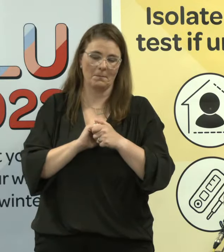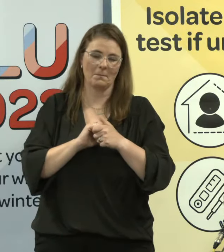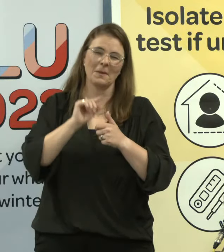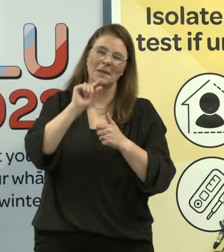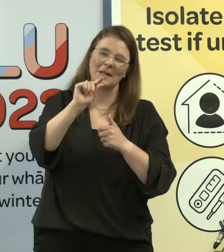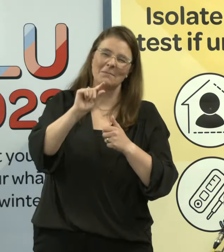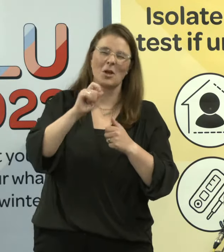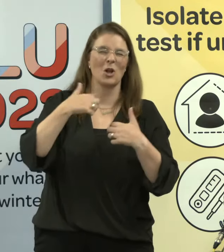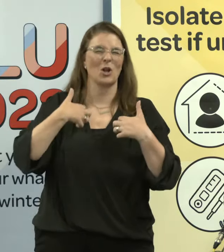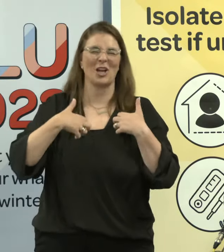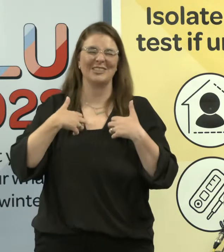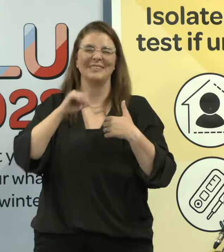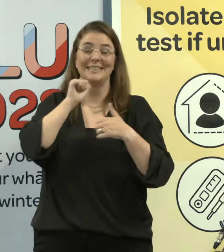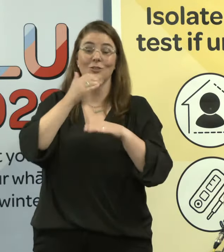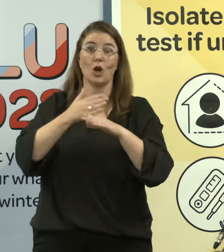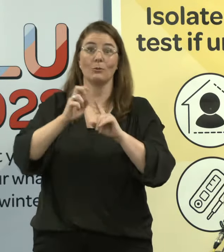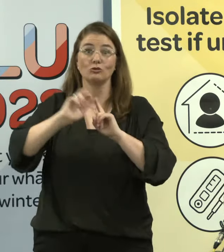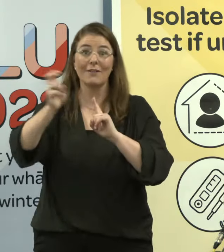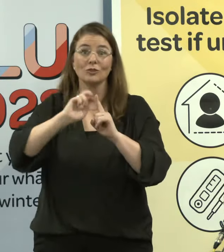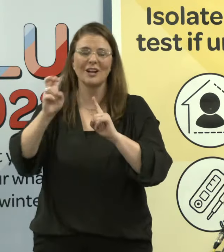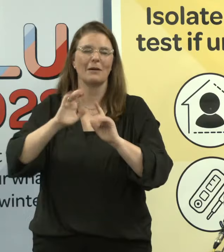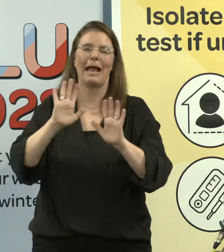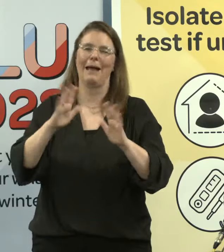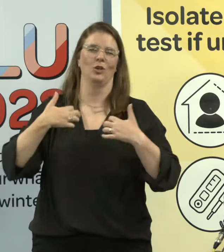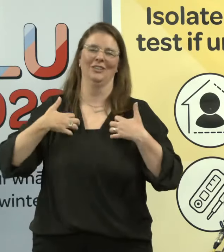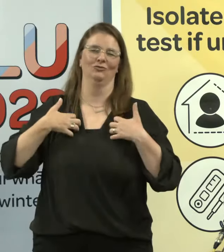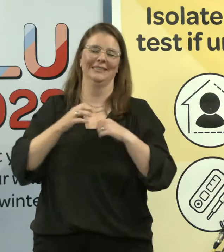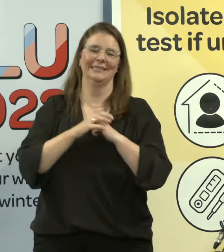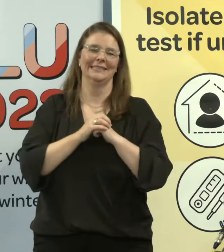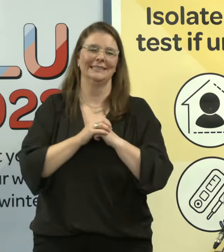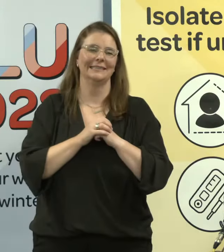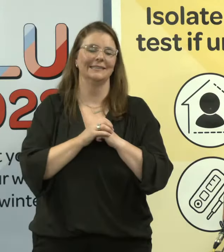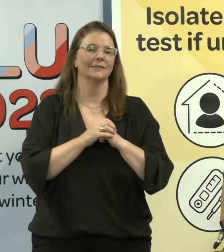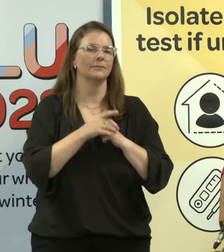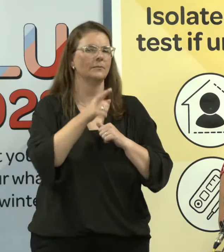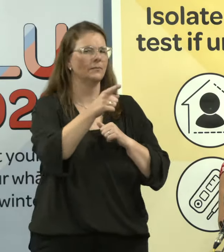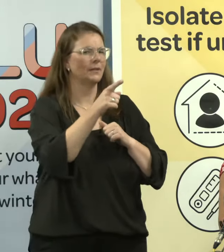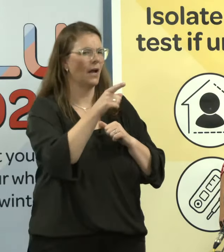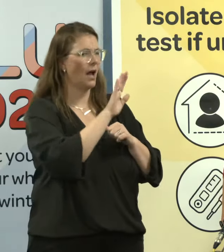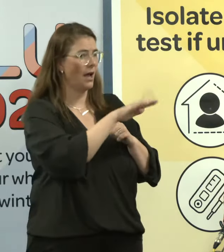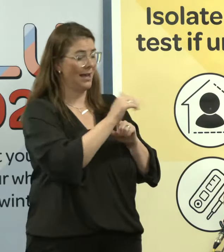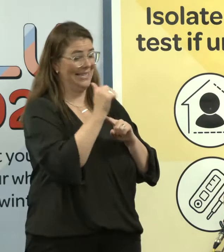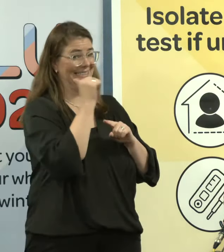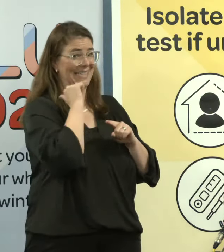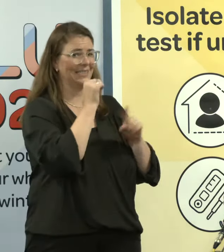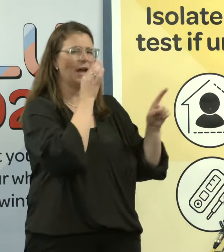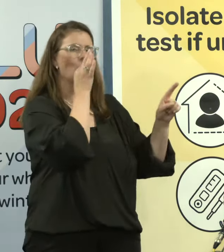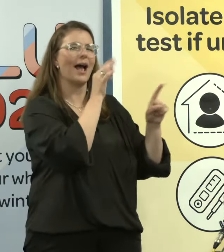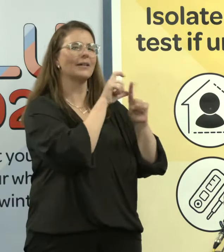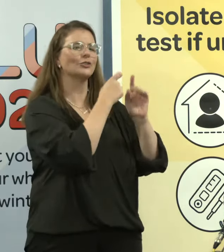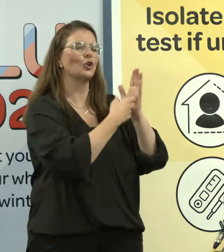ahau me rapu mo nga waahi katoa ka taea e au. He aha pea ka iti